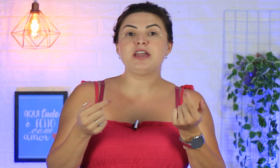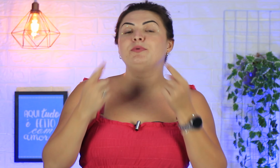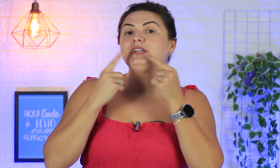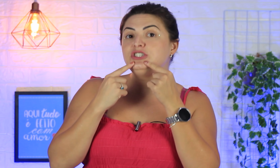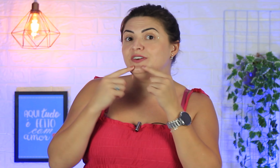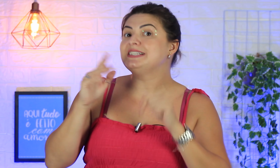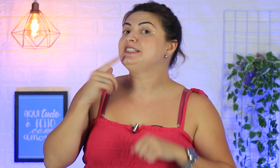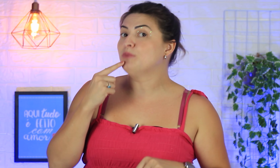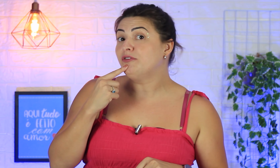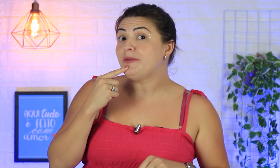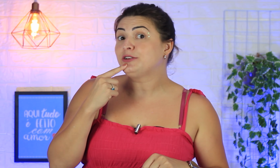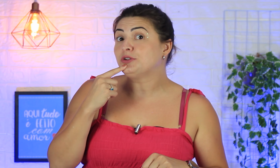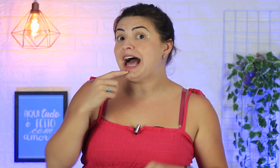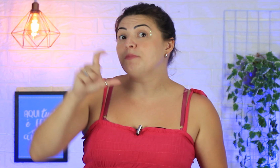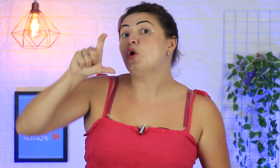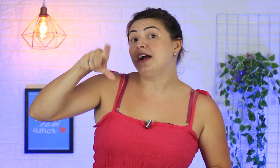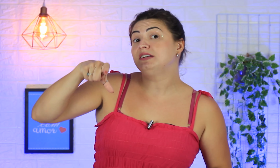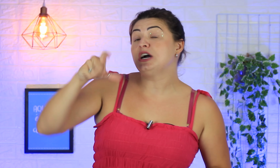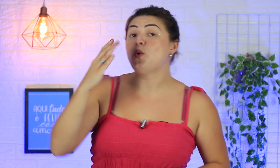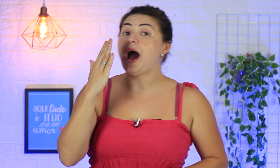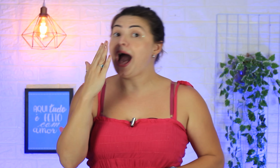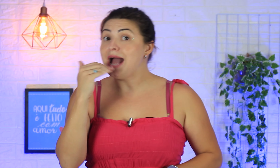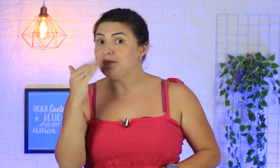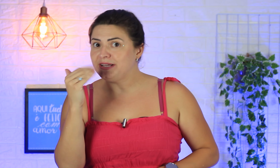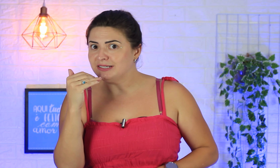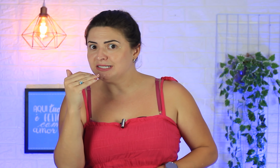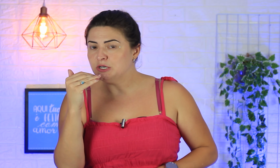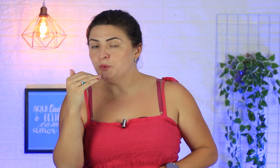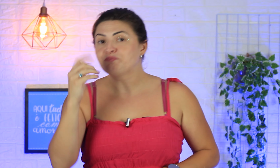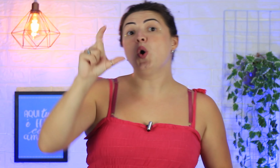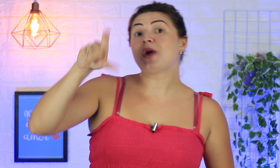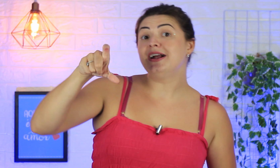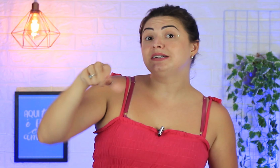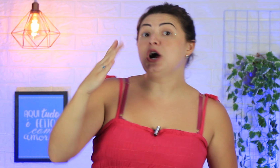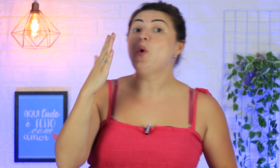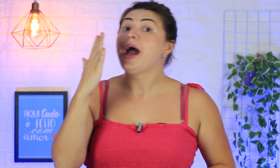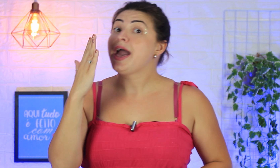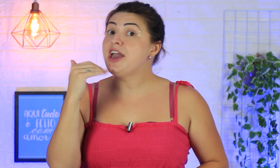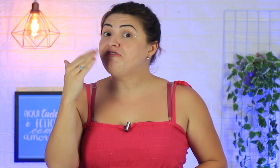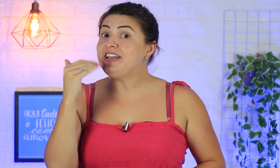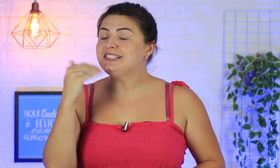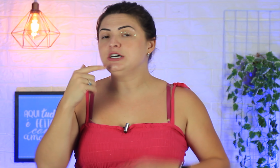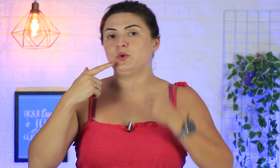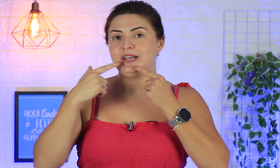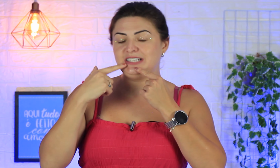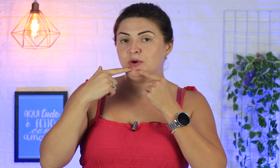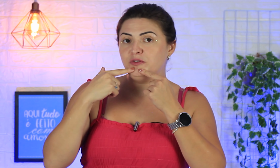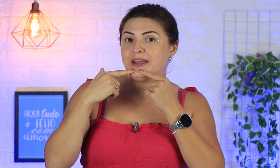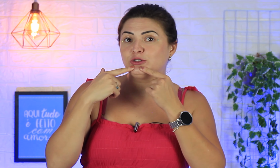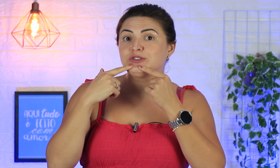é importante fazer esse movimento do lábio cartão alimentação ou cartão refeição esse movimento dos